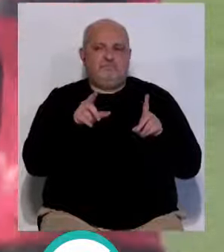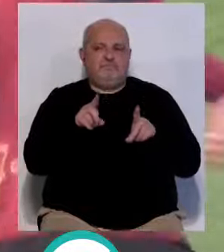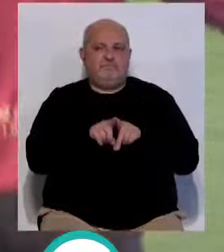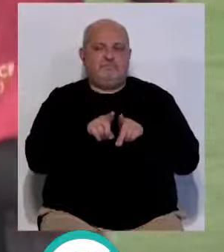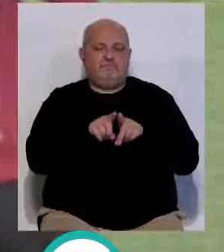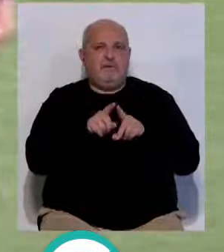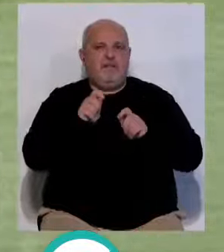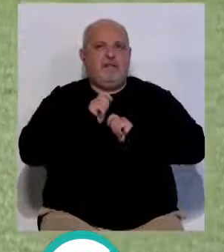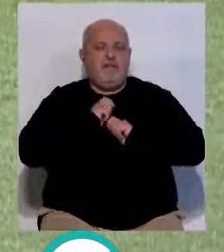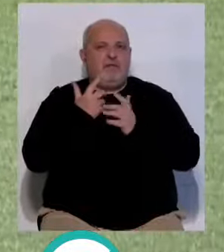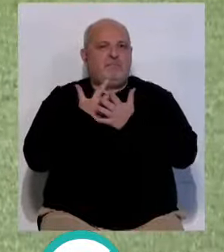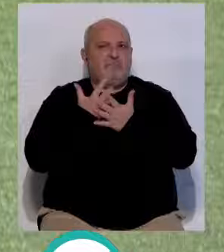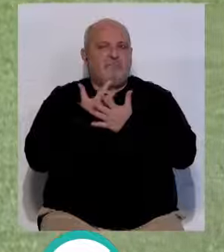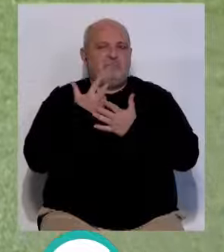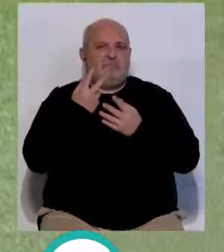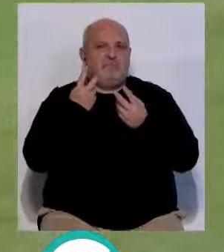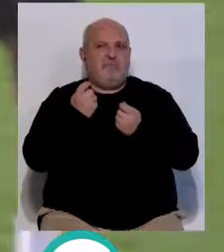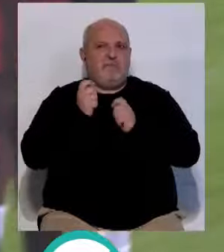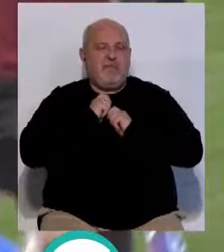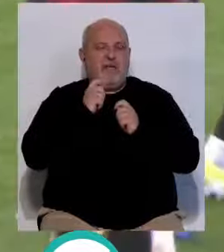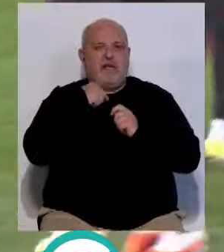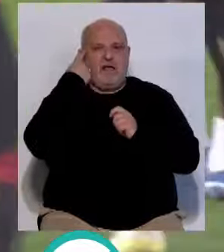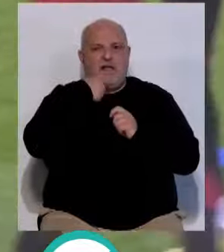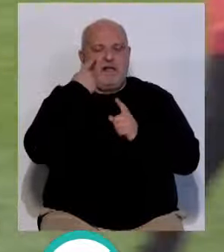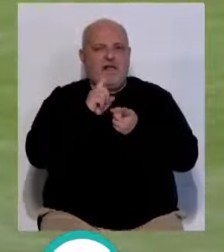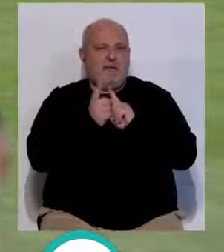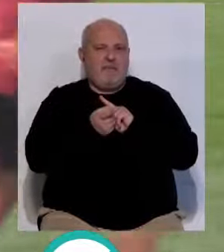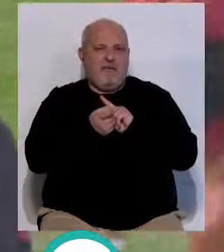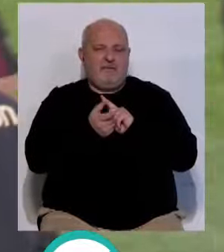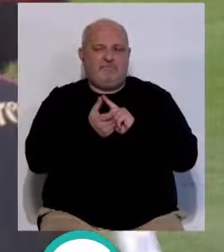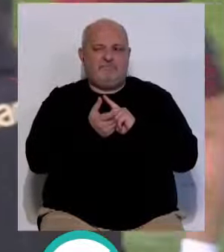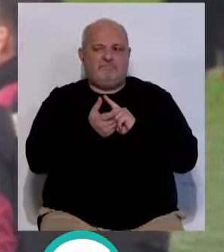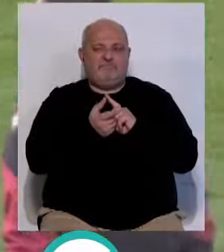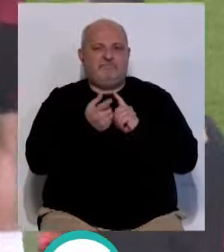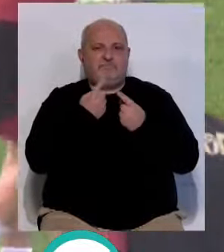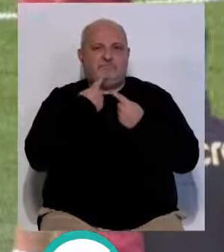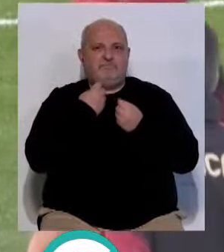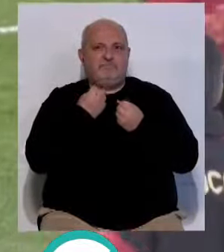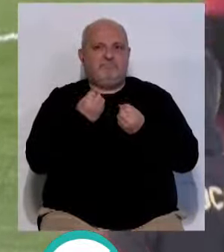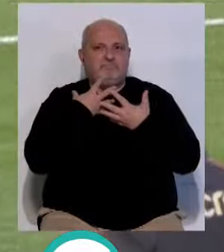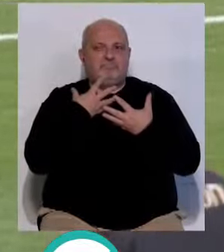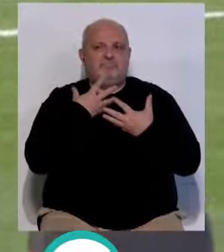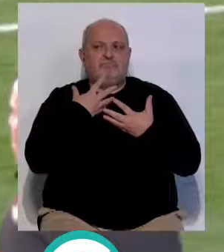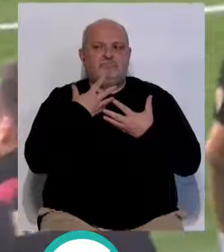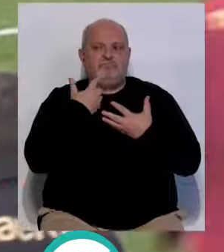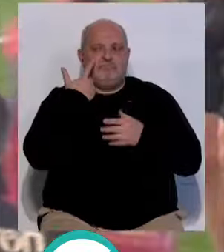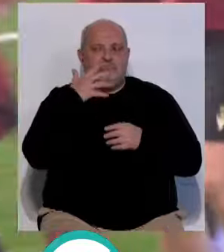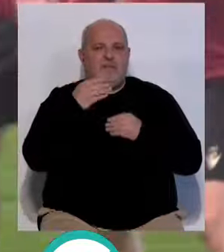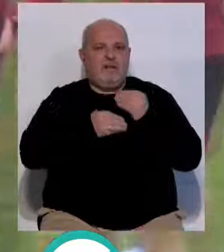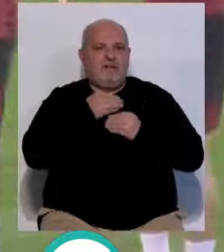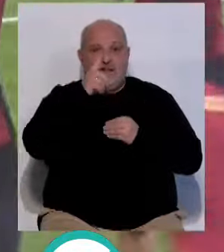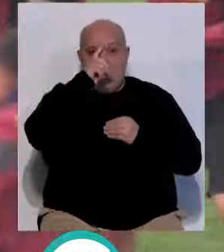te dicen te ponen le cambian la cara a Escalante y te dicen Fíjate lo que está haciendo este año